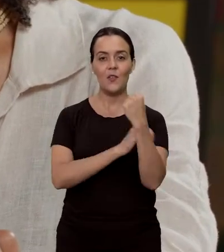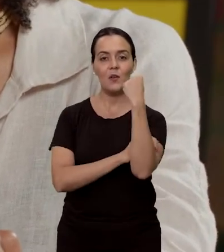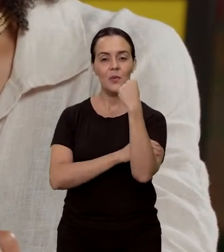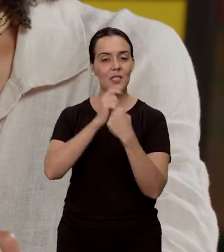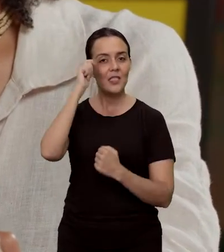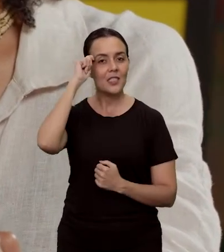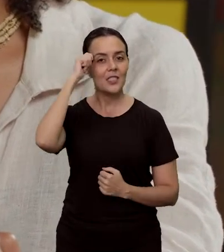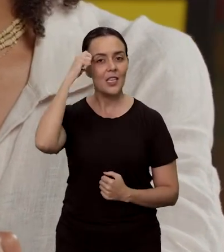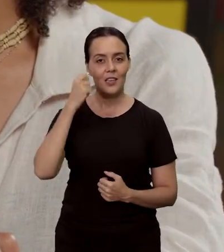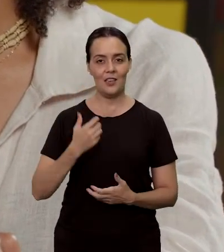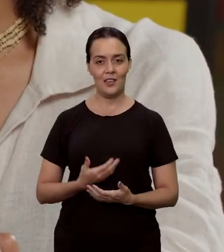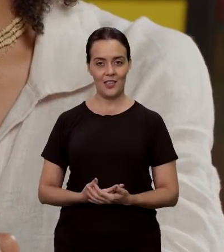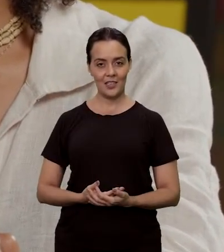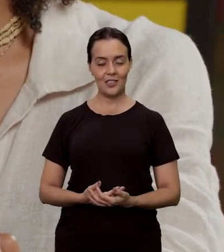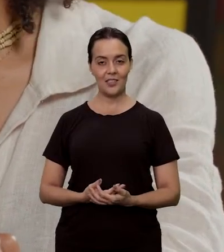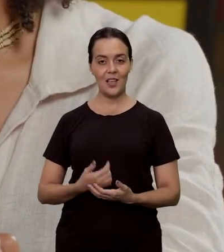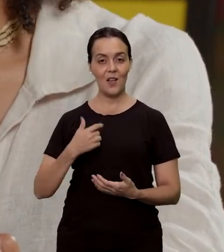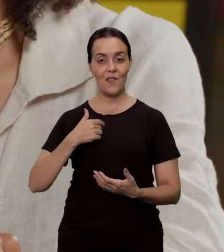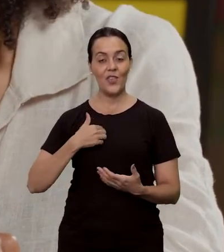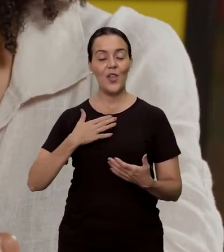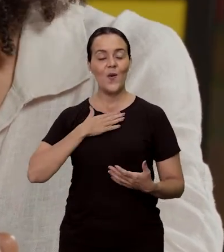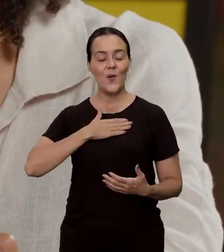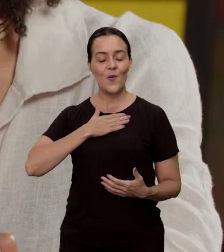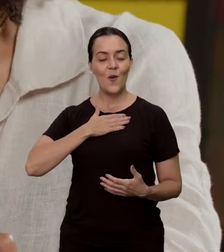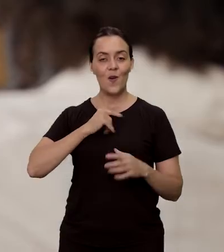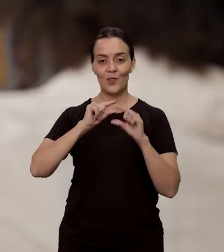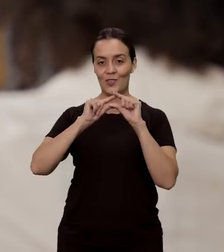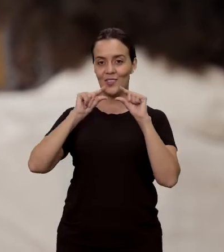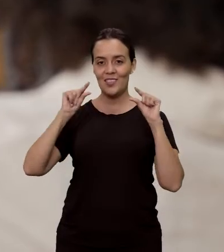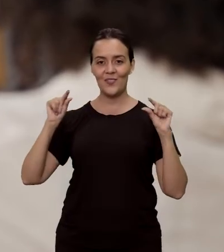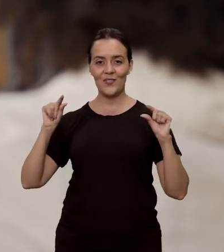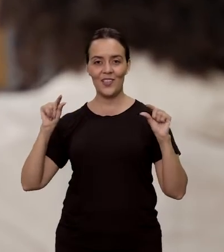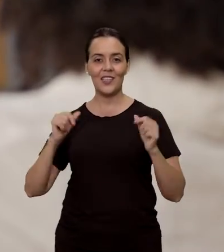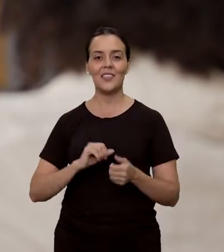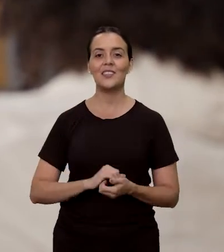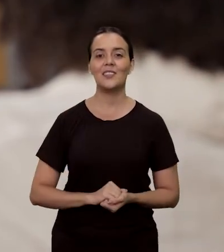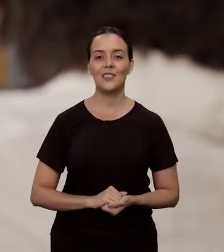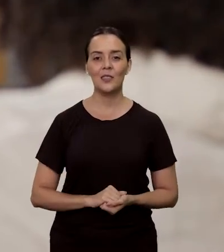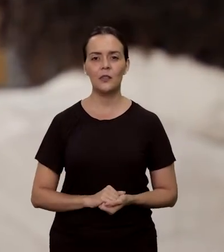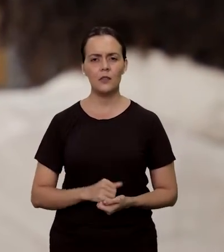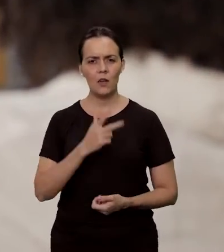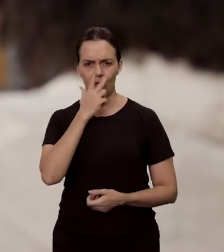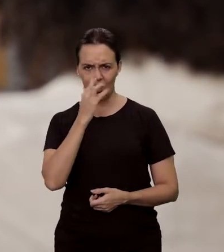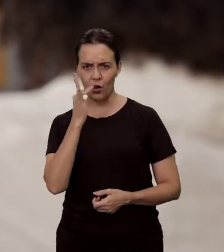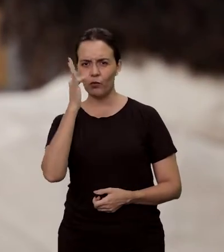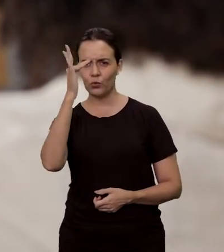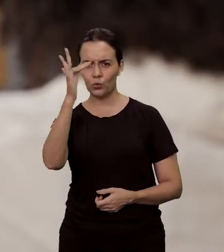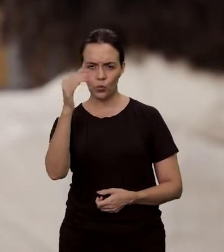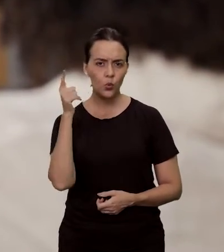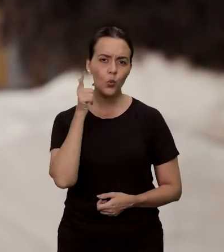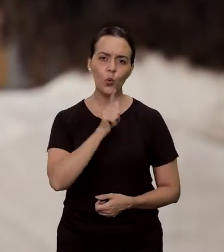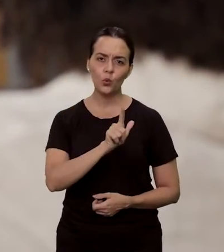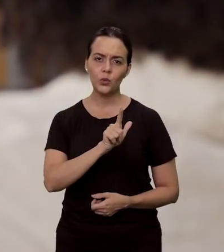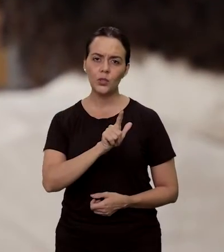E aí eu trago essa frase da Juliana, que foi certeira. [Katiúscia] Você acha e acredita que no futuro a gente consiga fazer com que